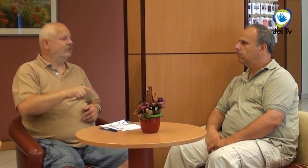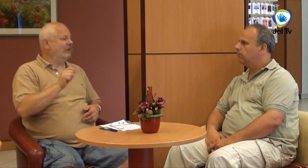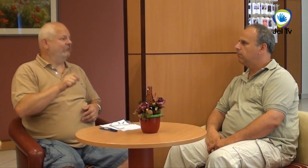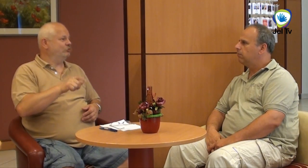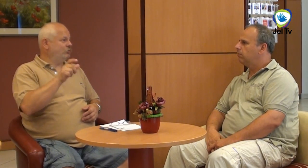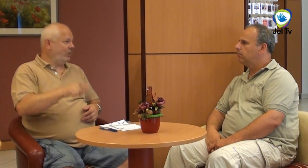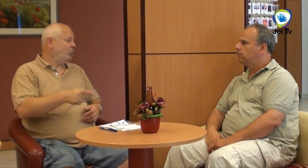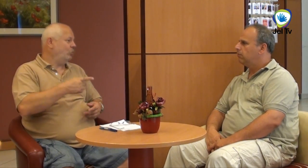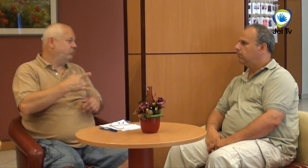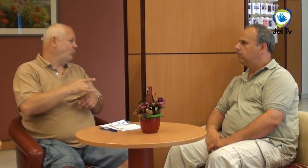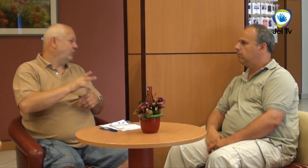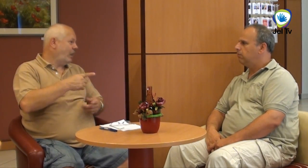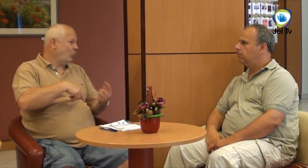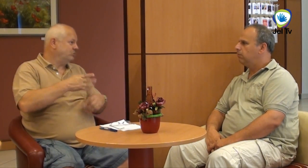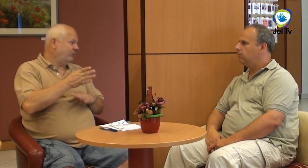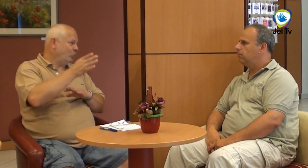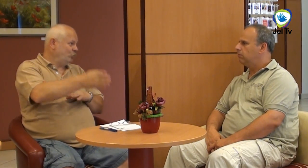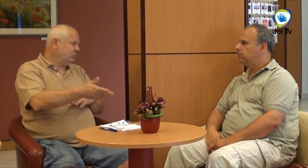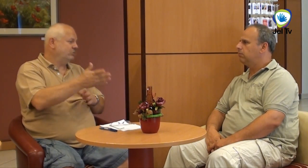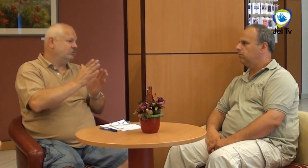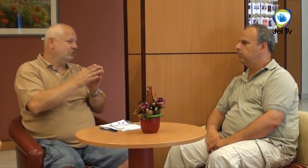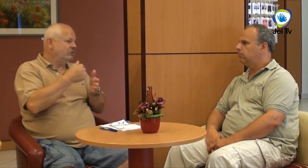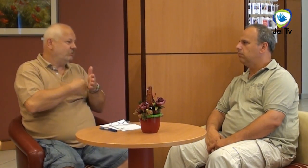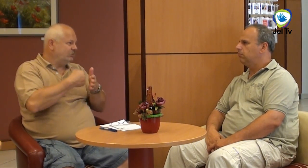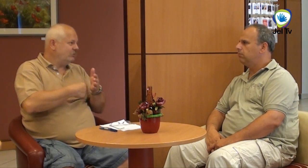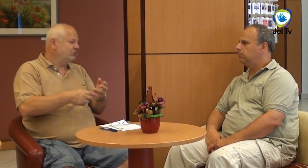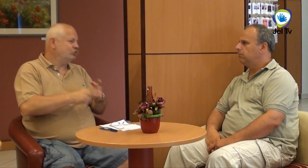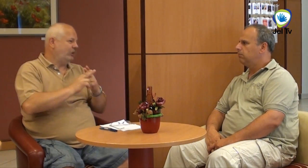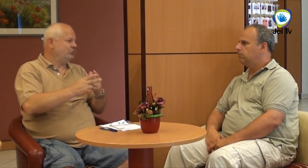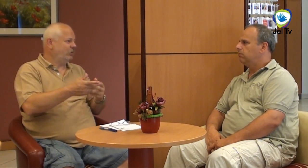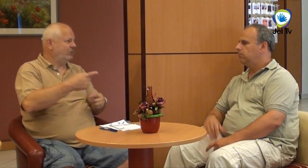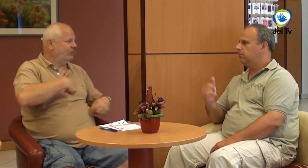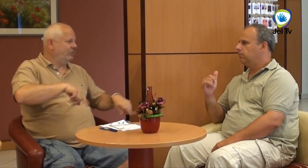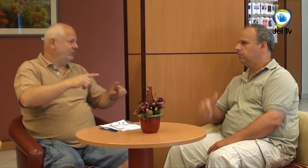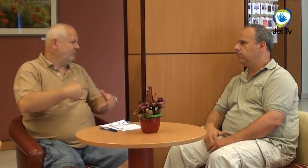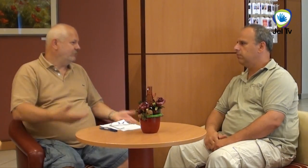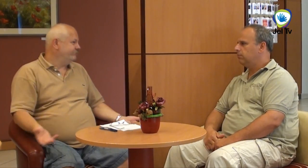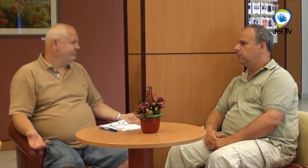Ő a parlamenti képviselő, meg kéne próbálni hozzá fordulni, lobbizni, kérni segítséget.